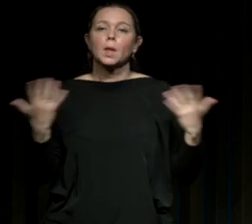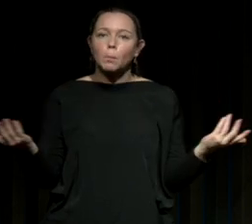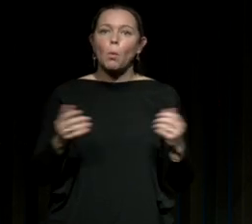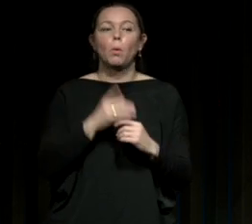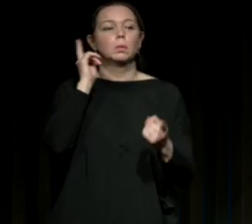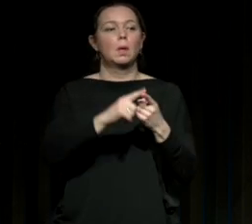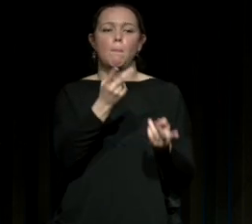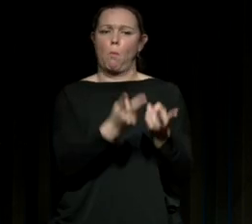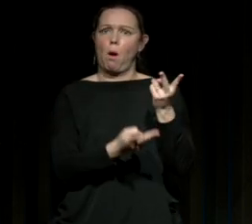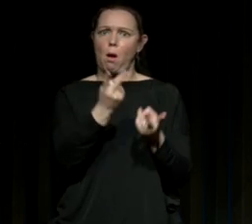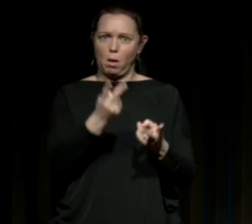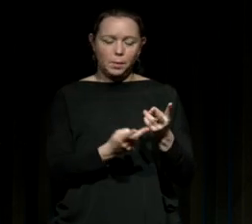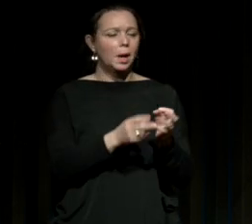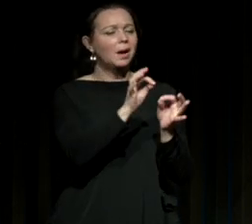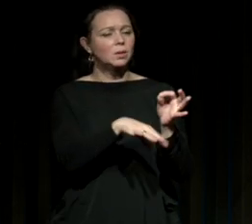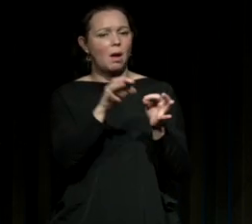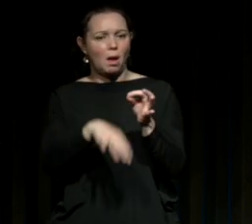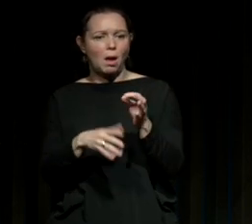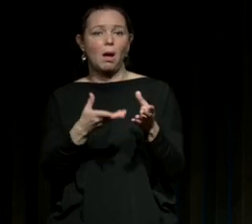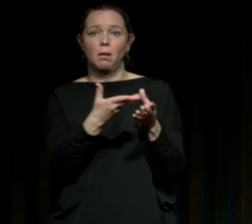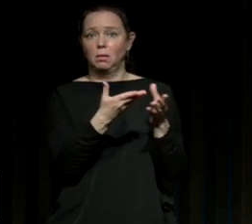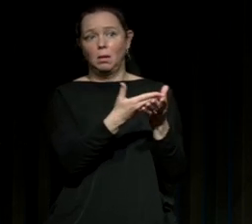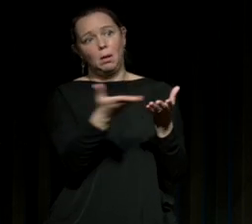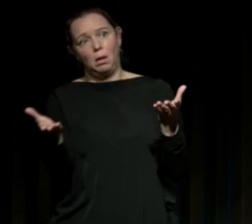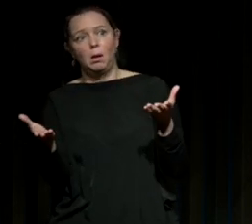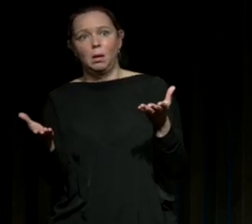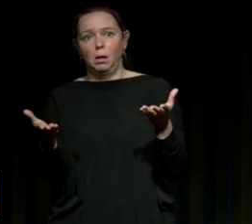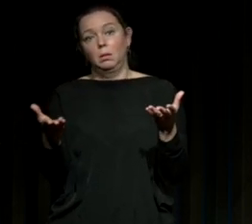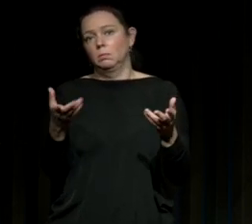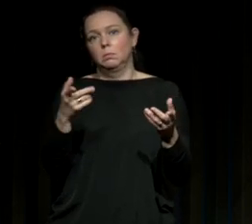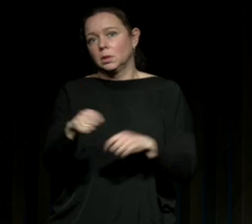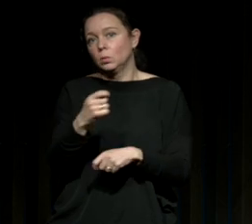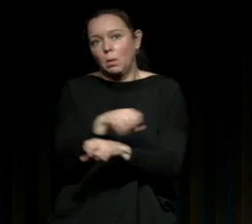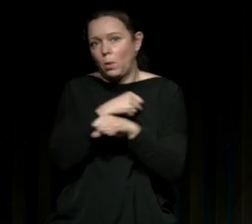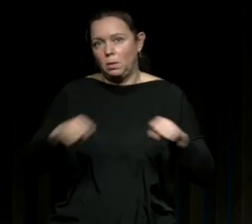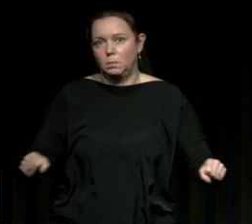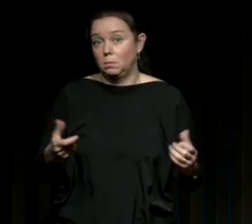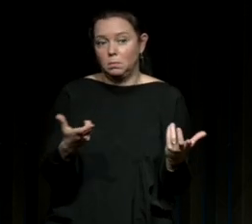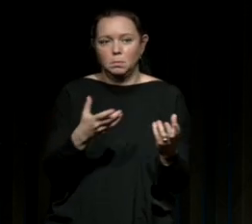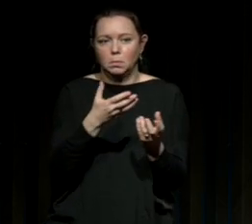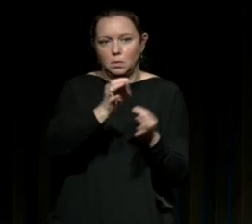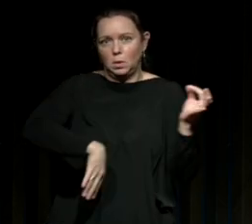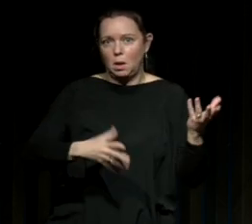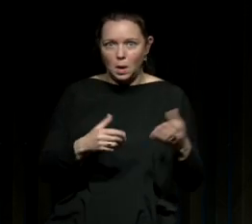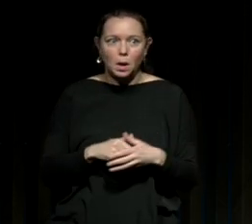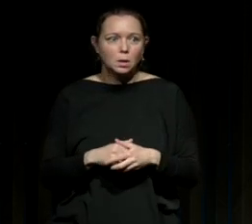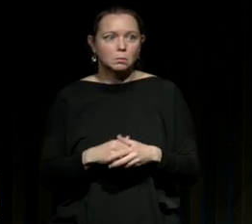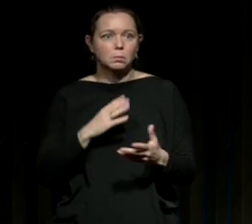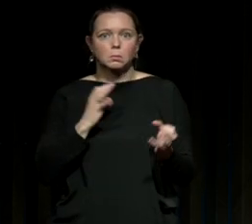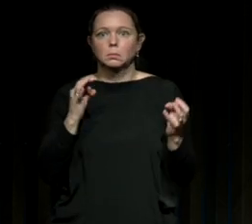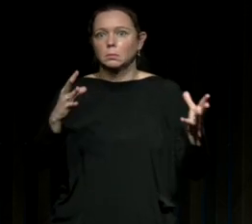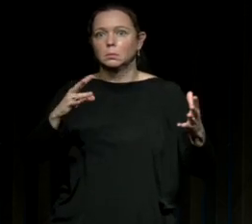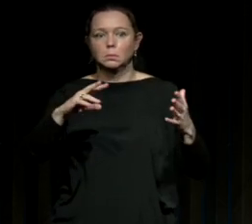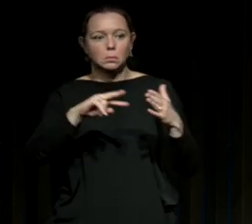sont des résultats assez assez spectaculaire ccc la technique de prise en chasse et la prise